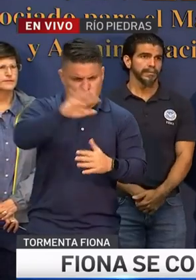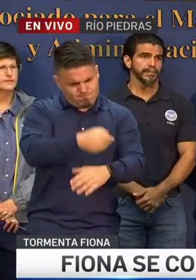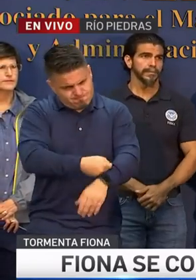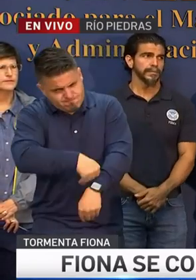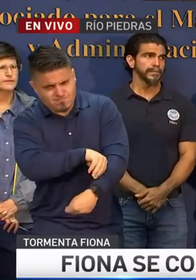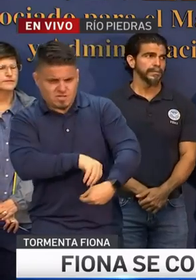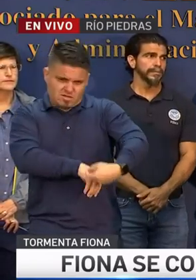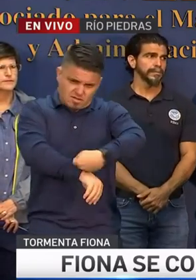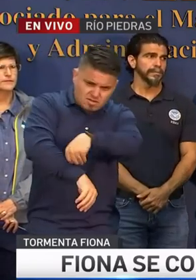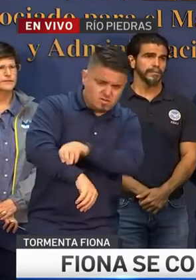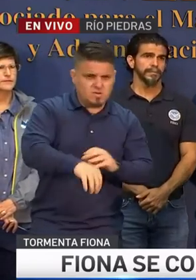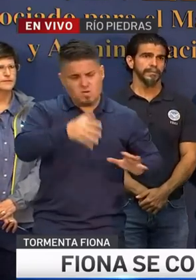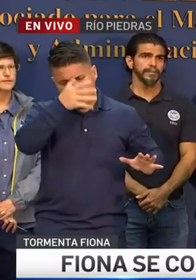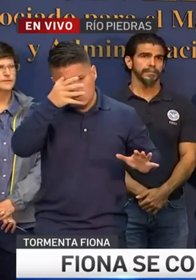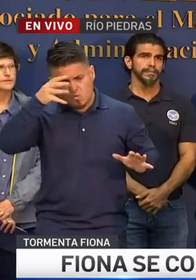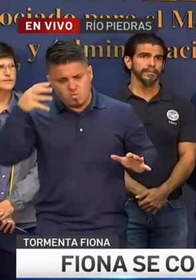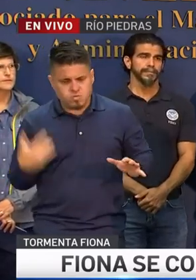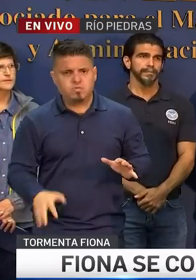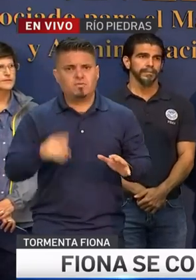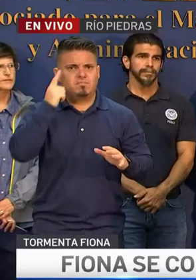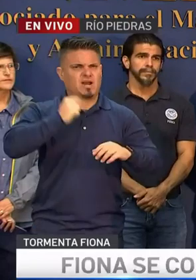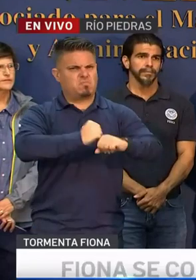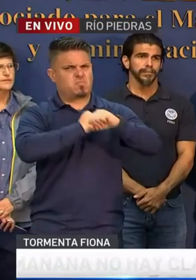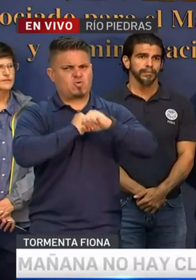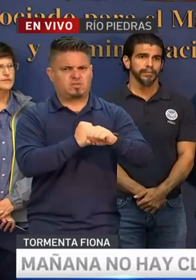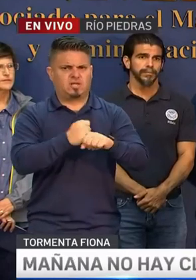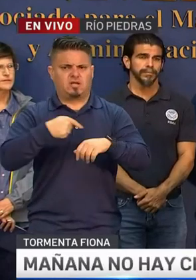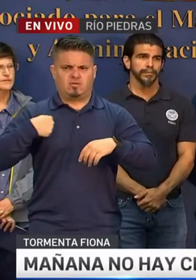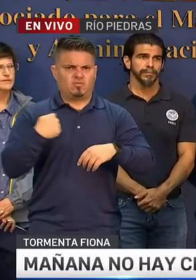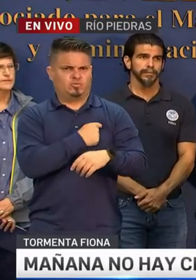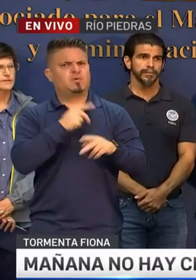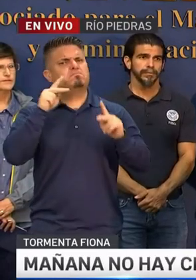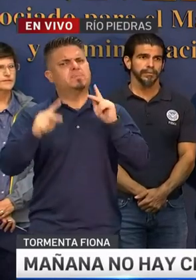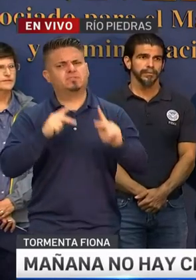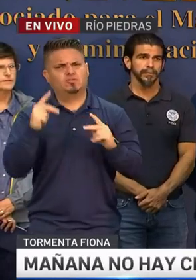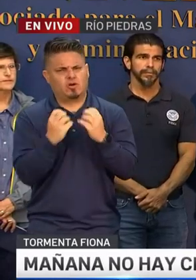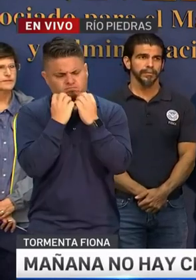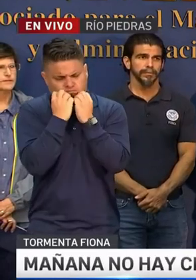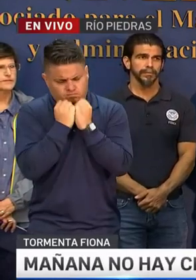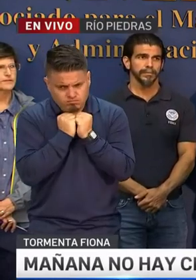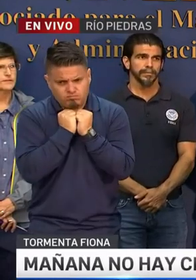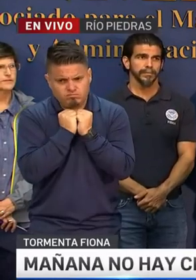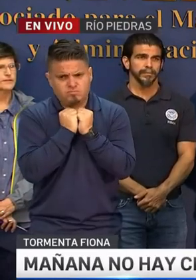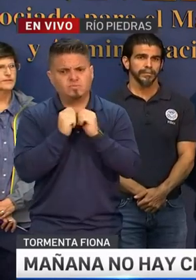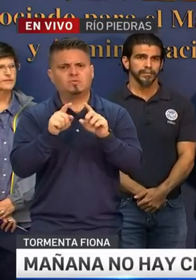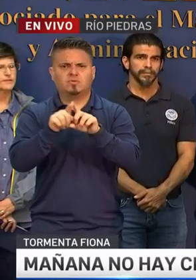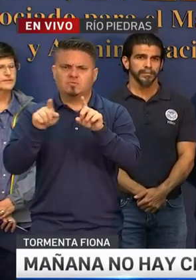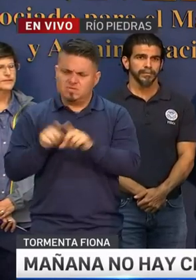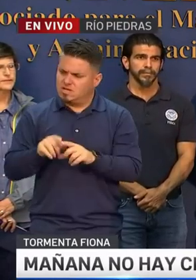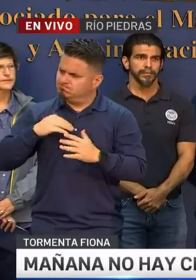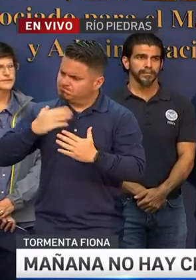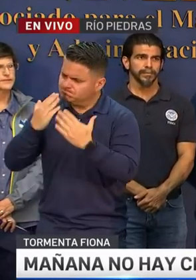QUIERO APROVECHAR PARA REITERAR MI AGRADECIMIENTO A LOS